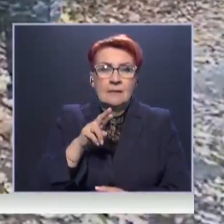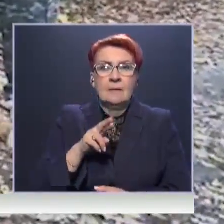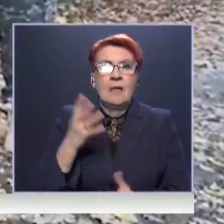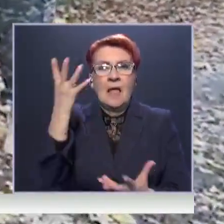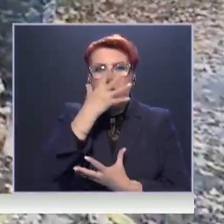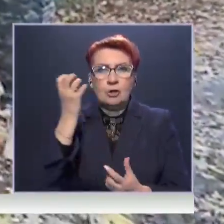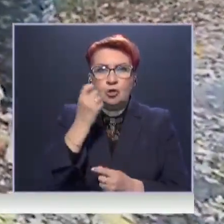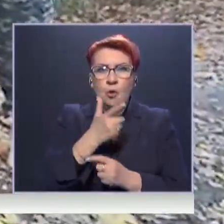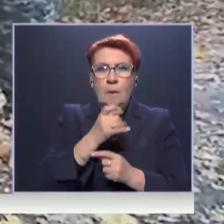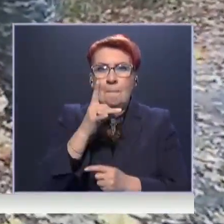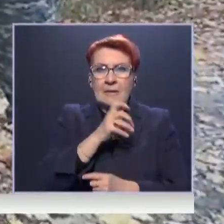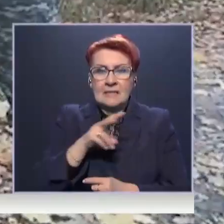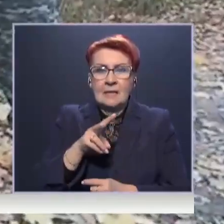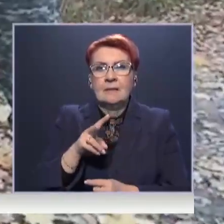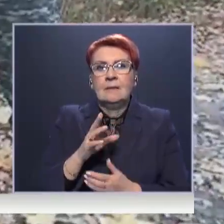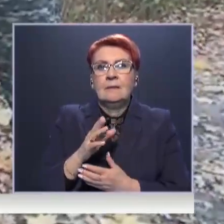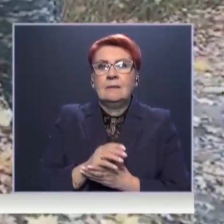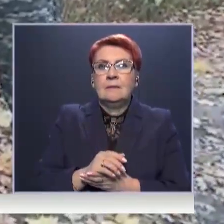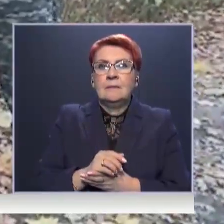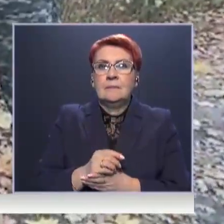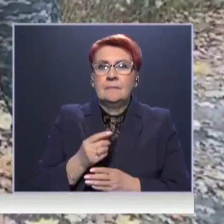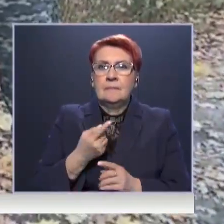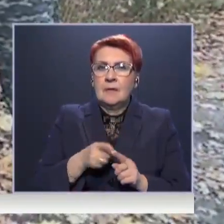то что нужно квадрокоптеры которые нам очень будут